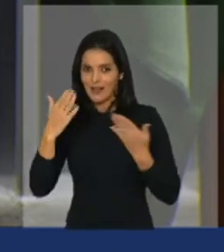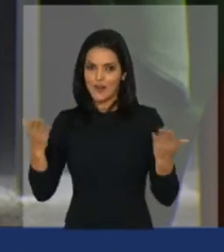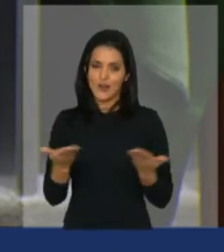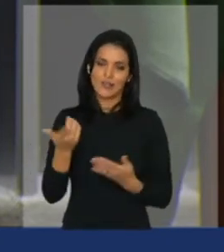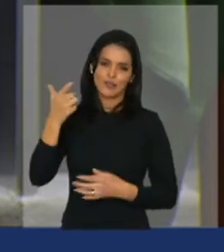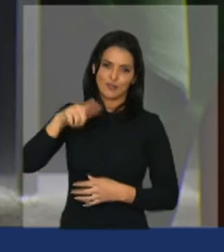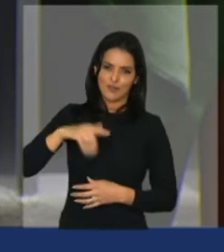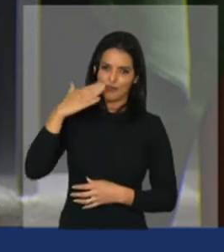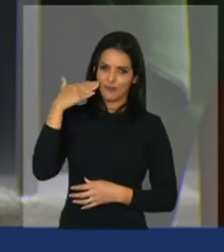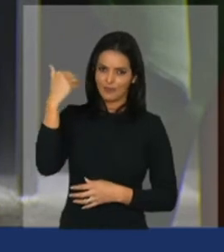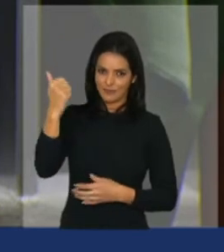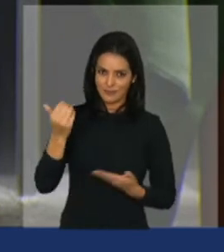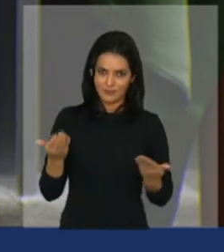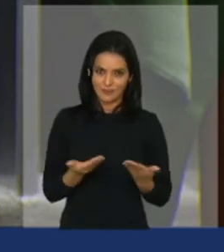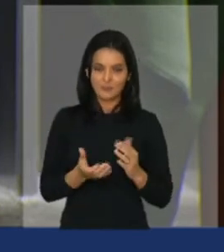PARLAMENTARES QUE PRESENTES, MARÍLIA ARRAES, PRESENTES